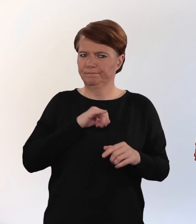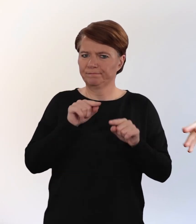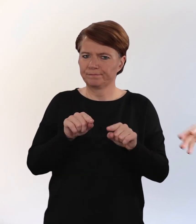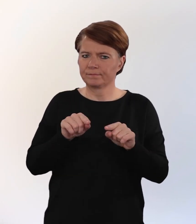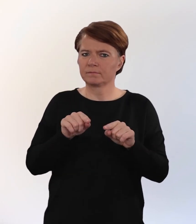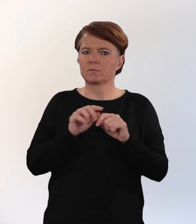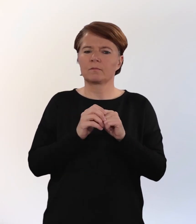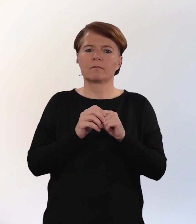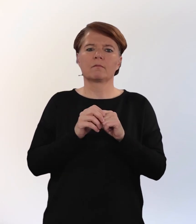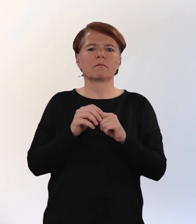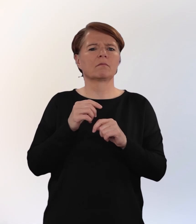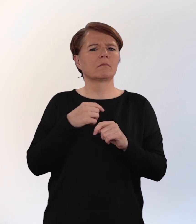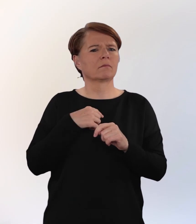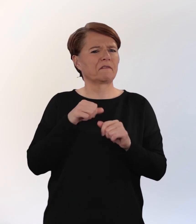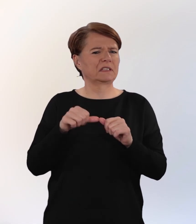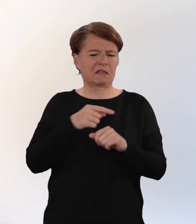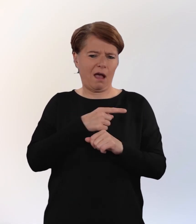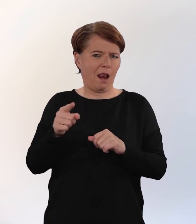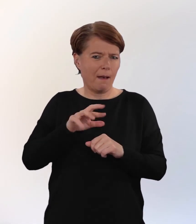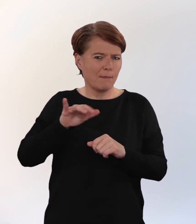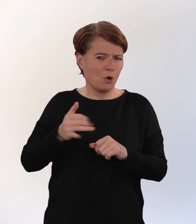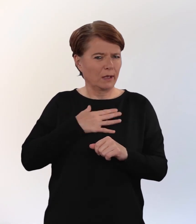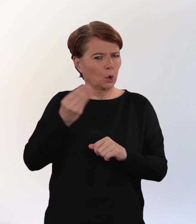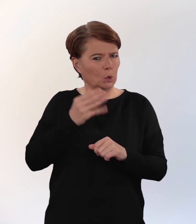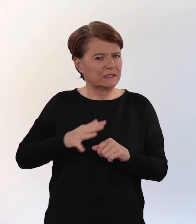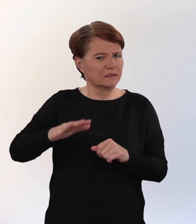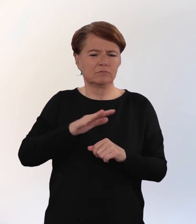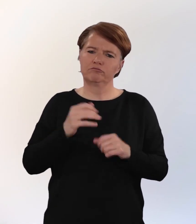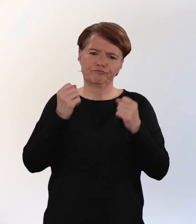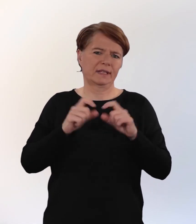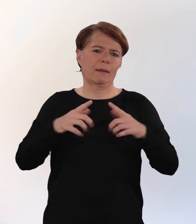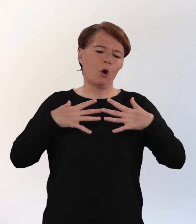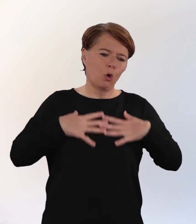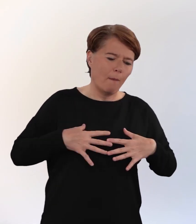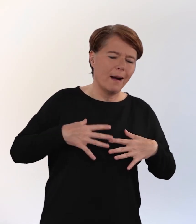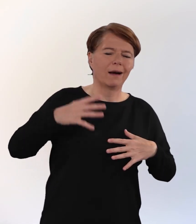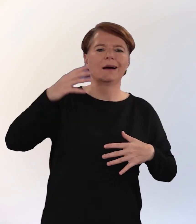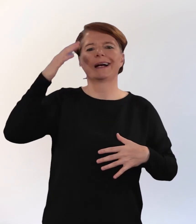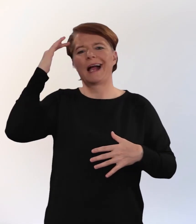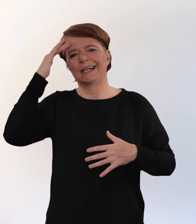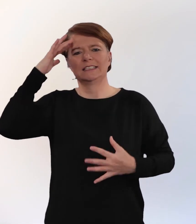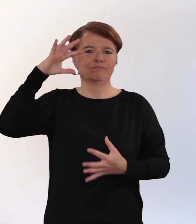Fast allen meinen künstlerischen Projekten liegt die Kommunikation zwischen Körper und Geist zugrunde.